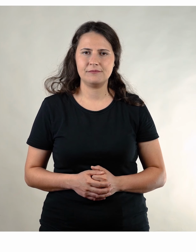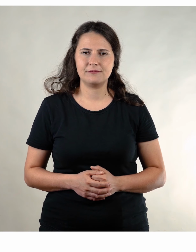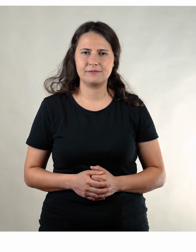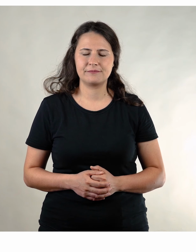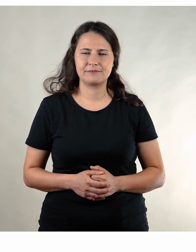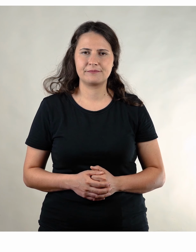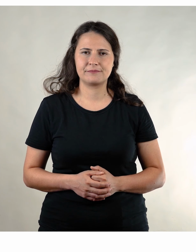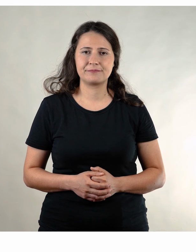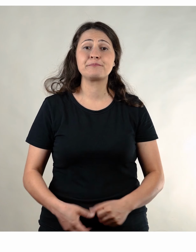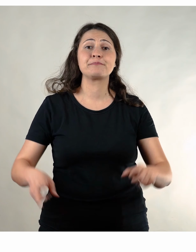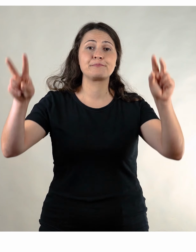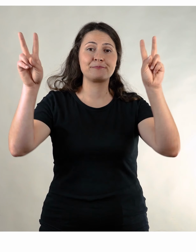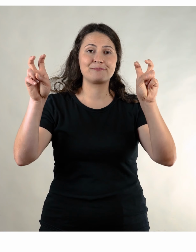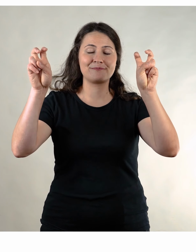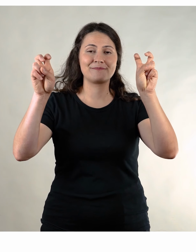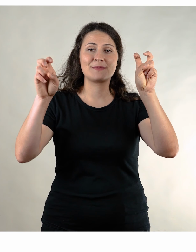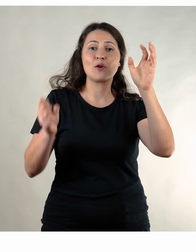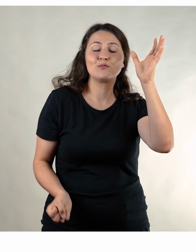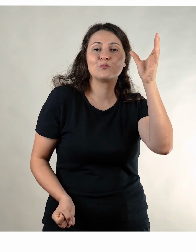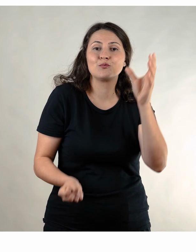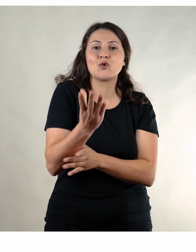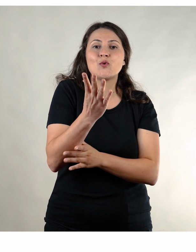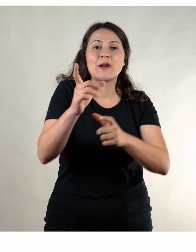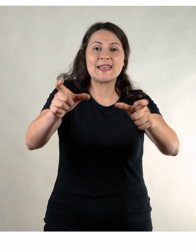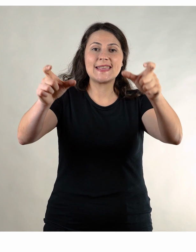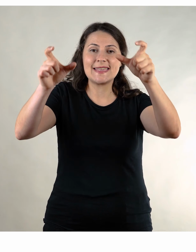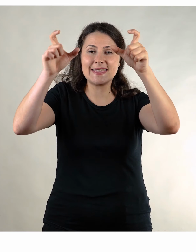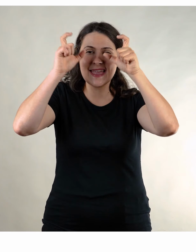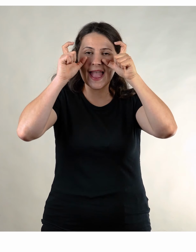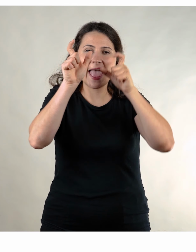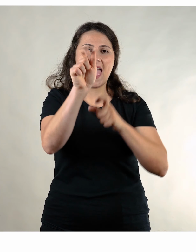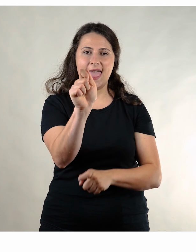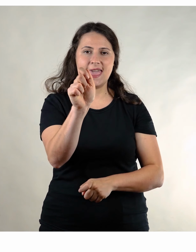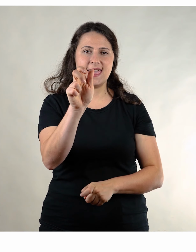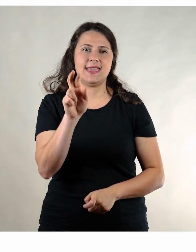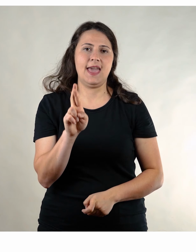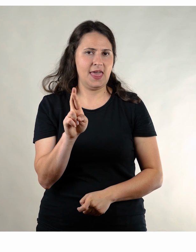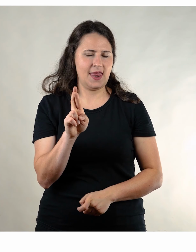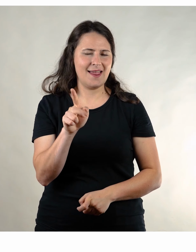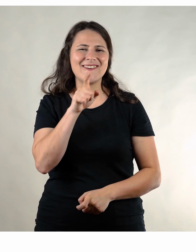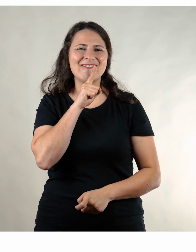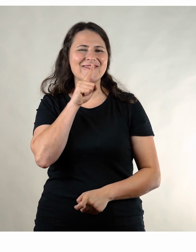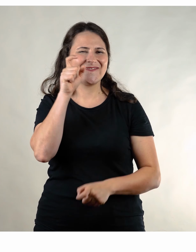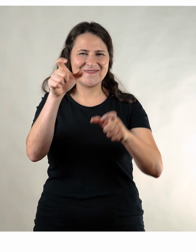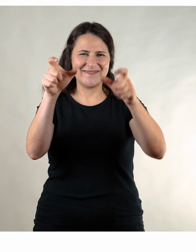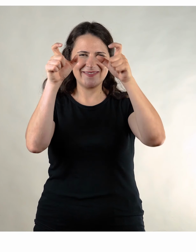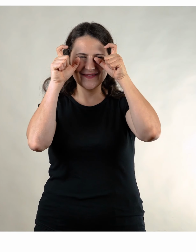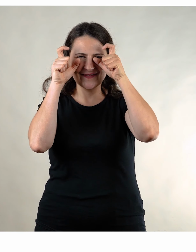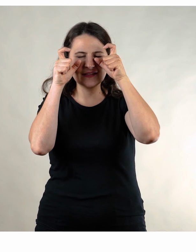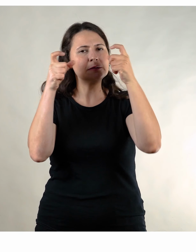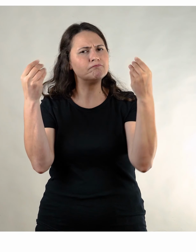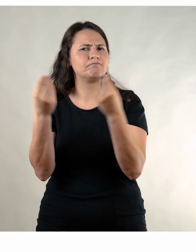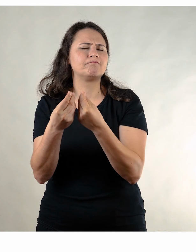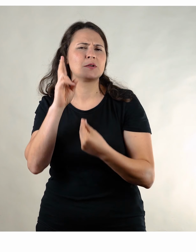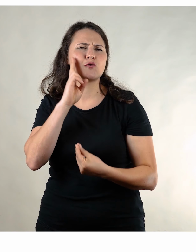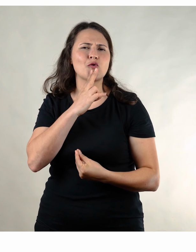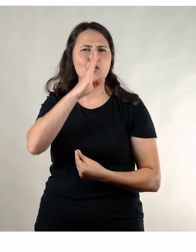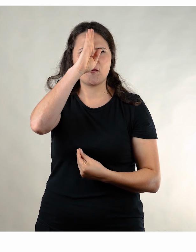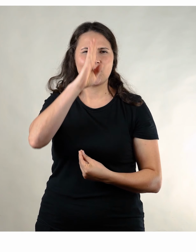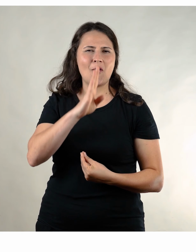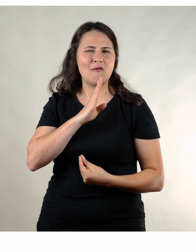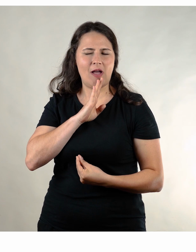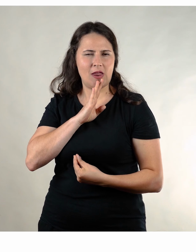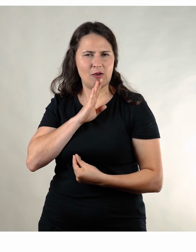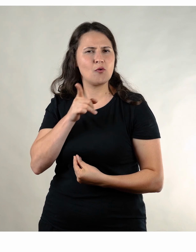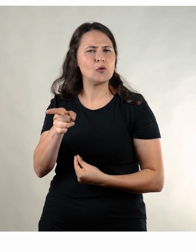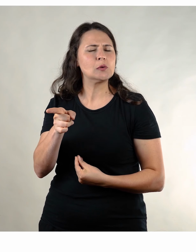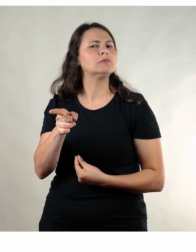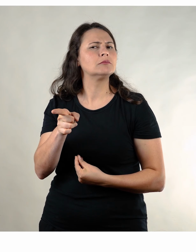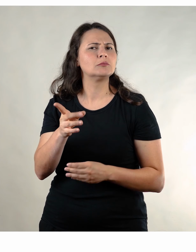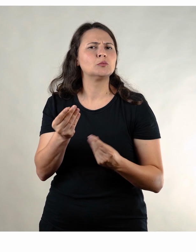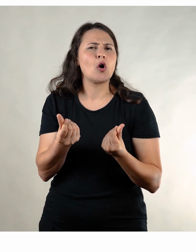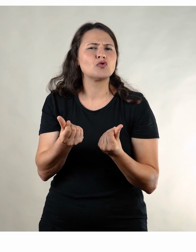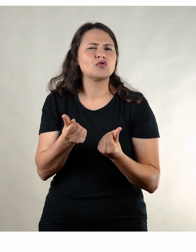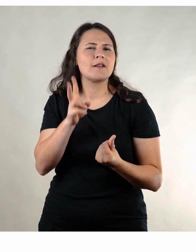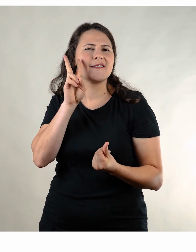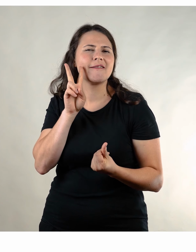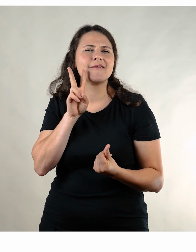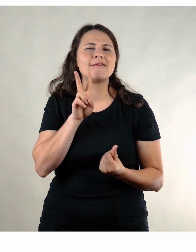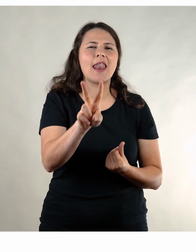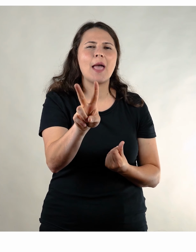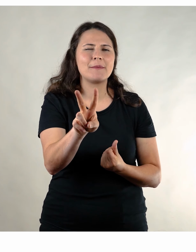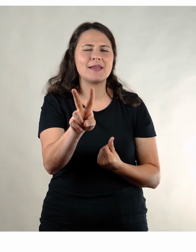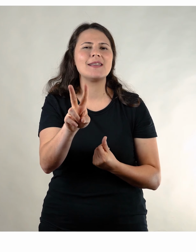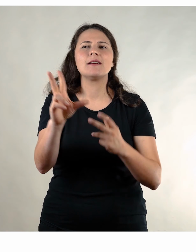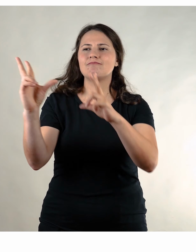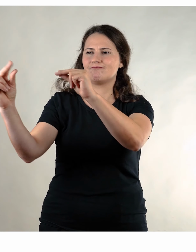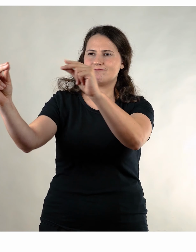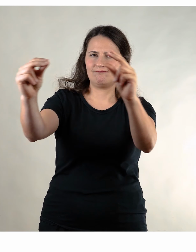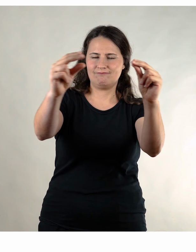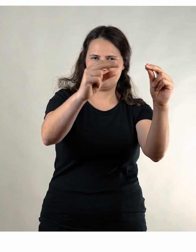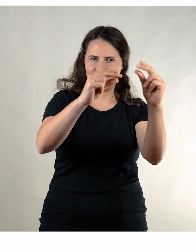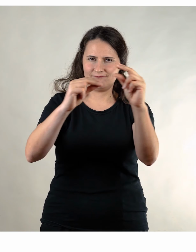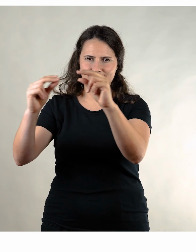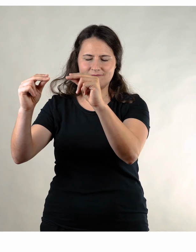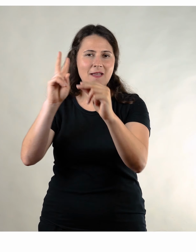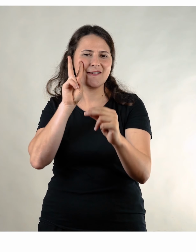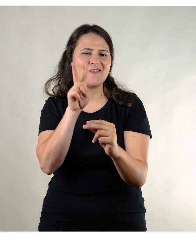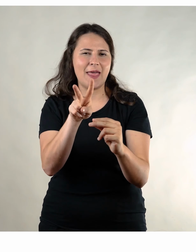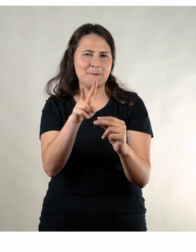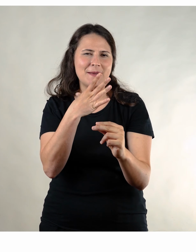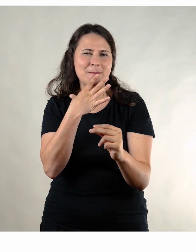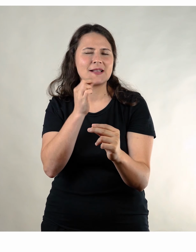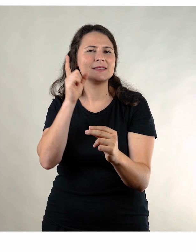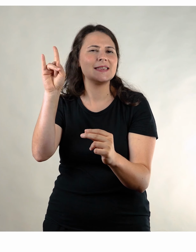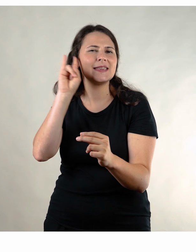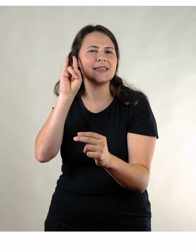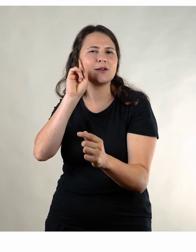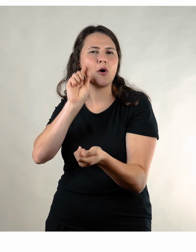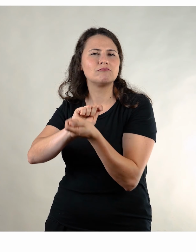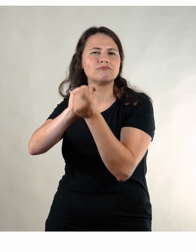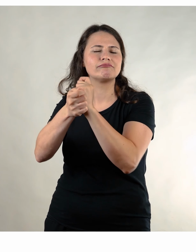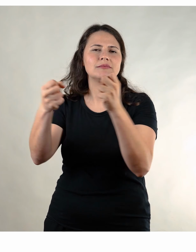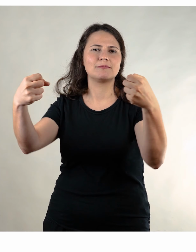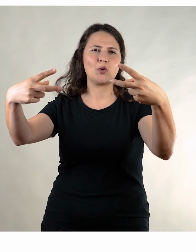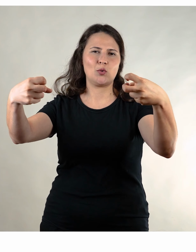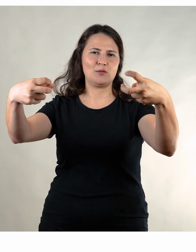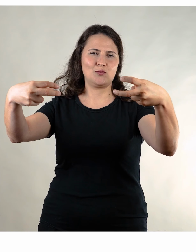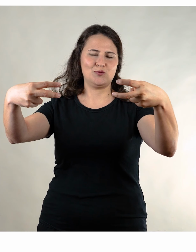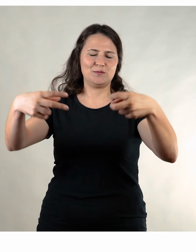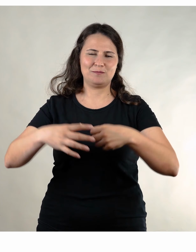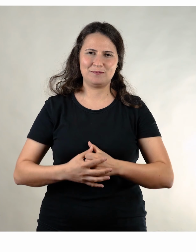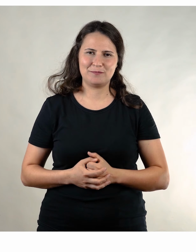Τα νέα γυαλιά επαυξημένης πραγματικότητας επιτρέπουν στα άτομα με προβλήματα ακοής να «βλέπουν» τις συνομιλίες, μετατρέποντας τον ήχο σε υπότιτλους